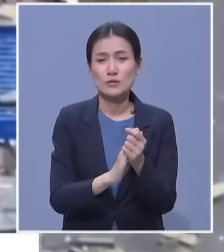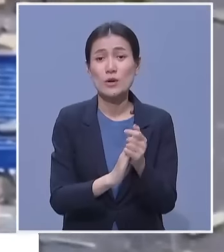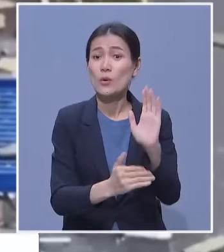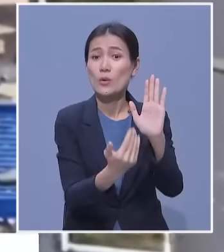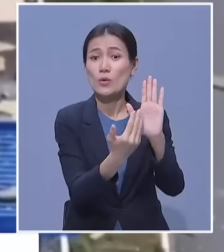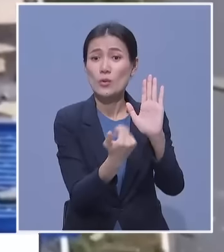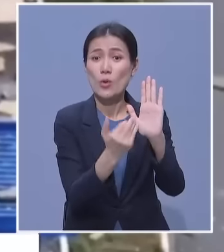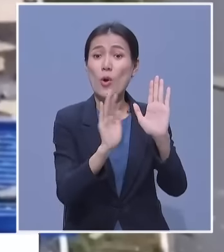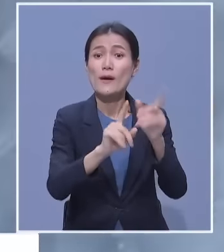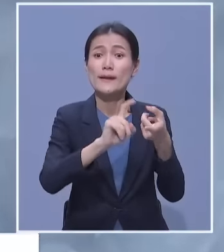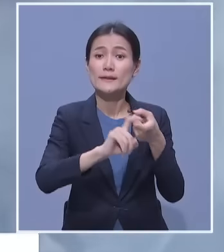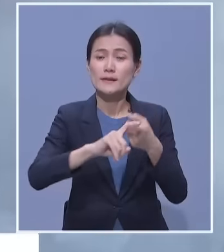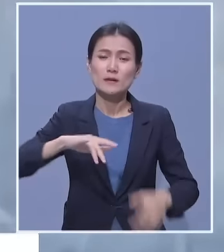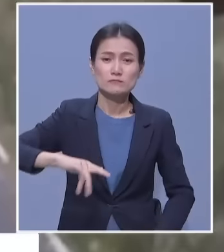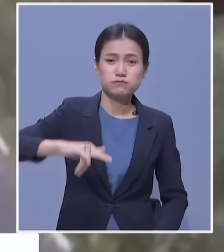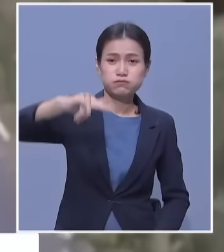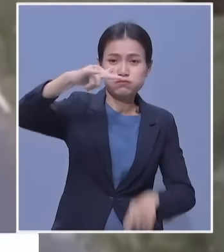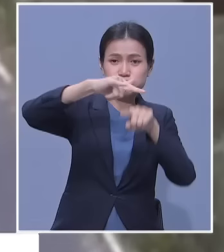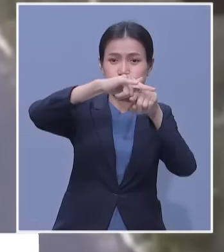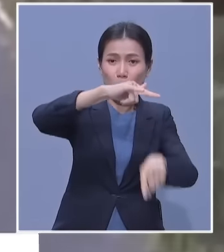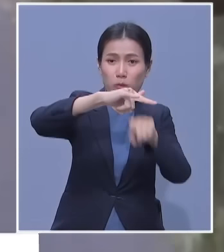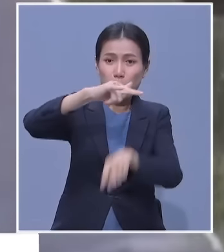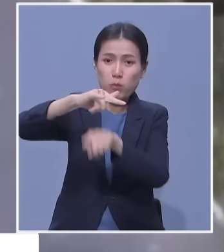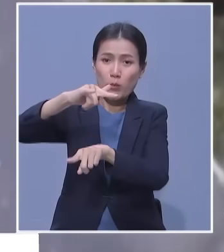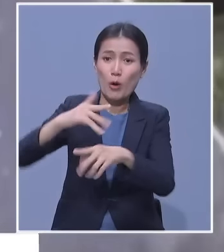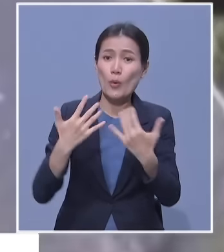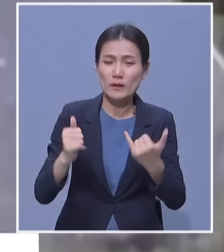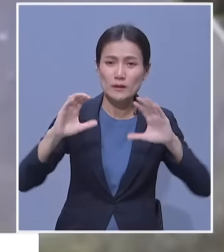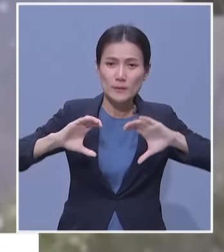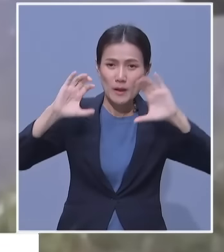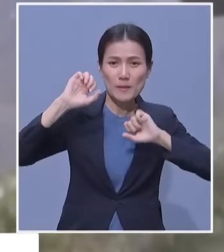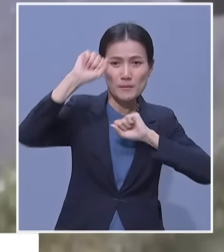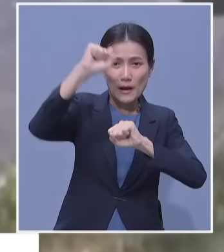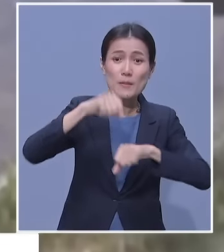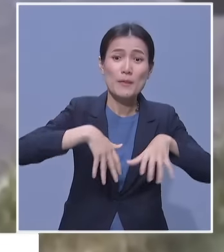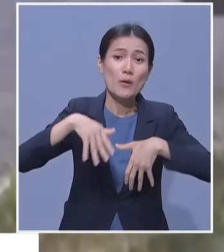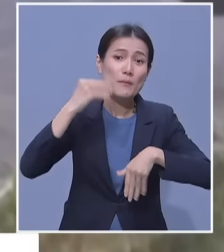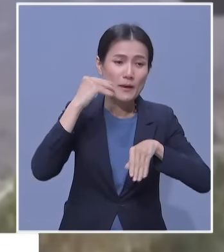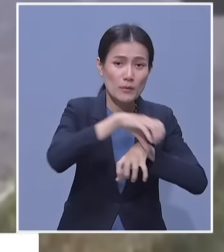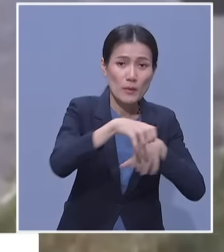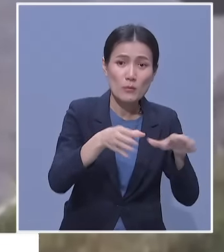ทางการต้องประกาศสถานการณ์ฉุกเฉินและอพยพ ประชาชน 4 หมู่บ้านทางการท้องถิ่นเปิดเผย